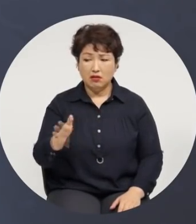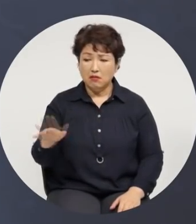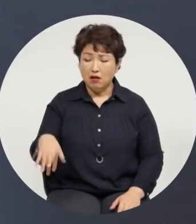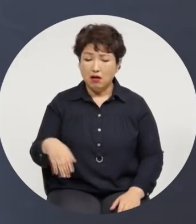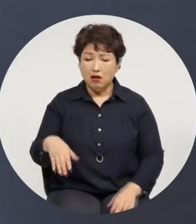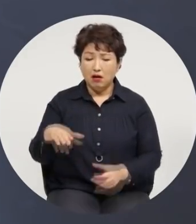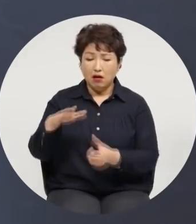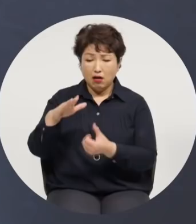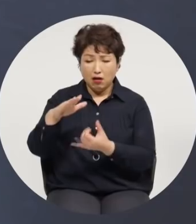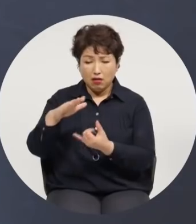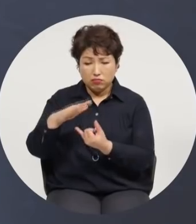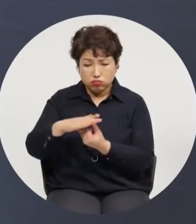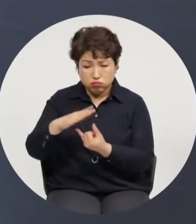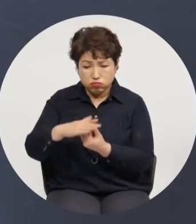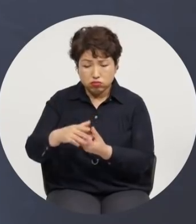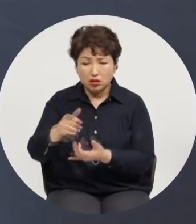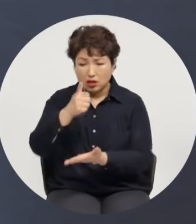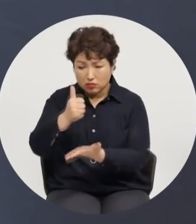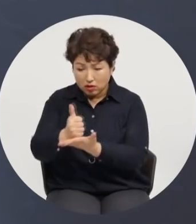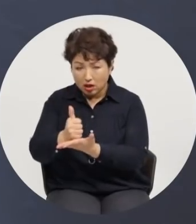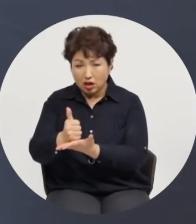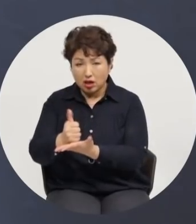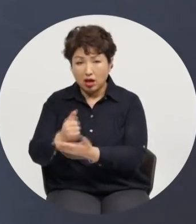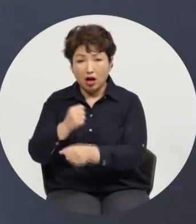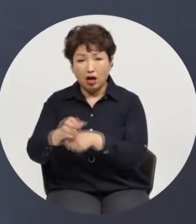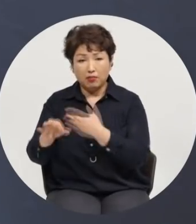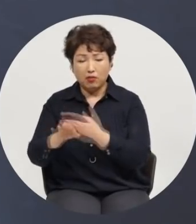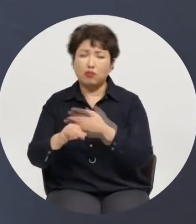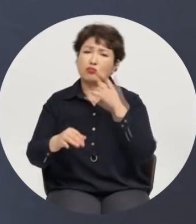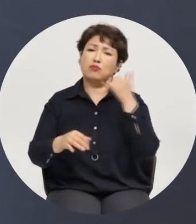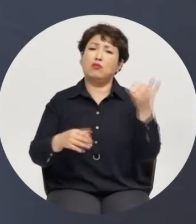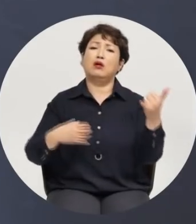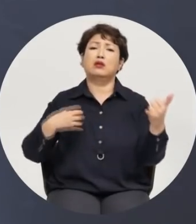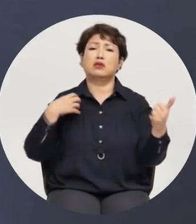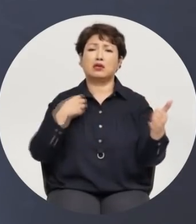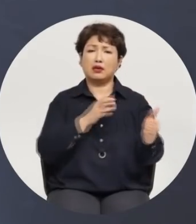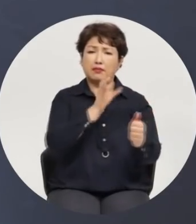아이들이 범죄를 저지르면 부모나 보호자가 책임지듯이